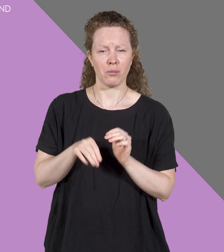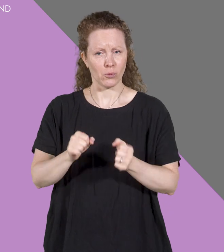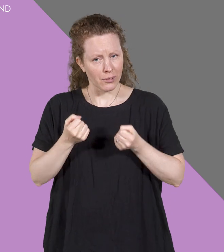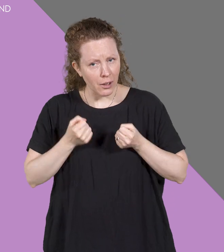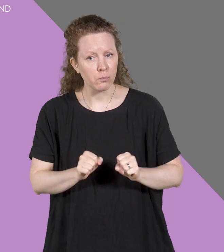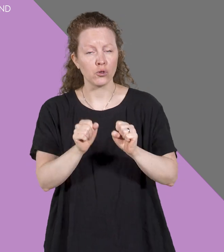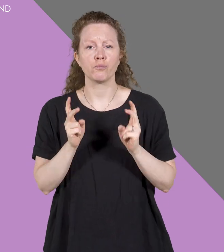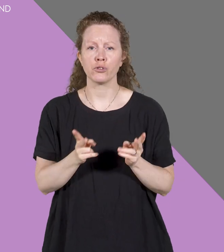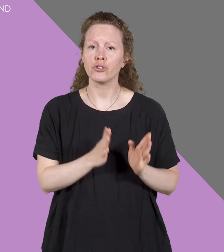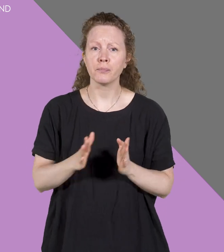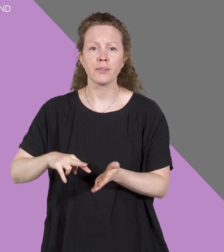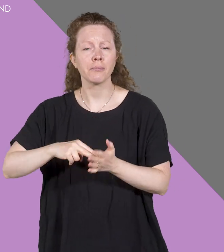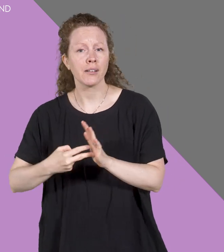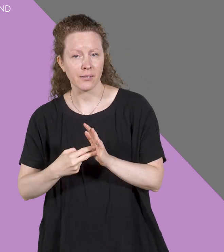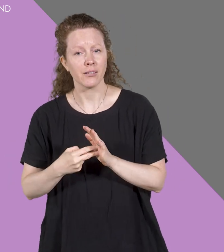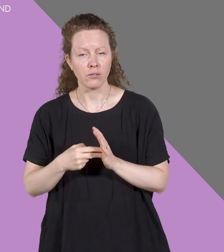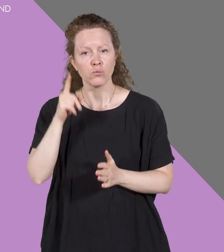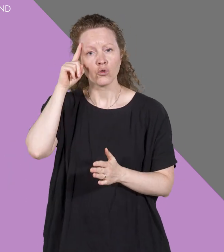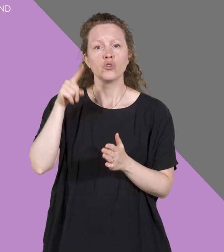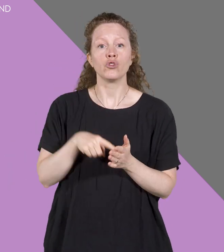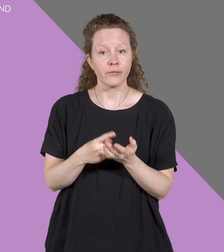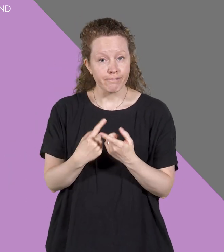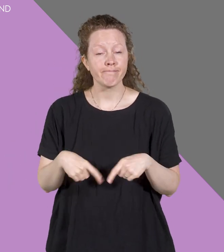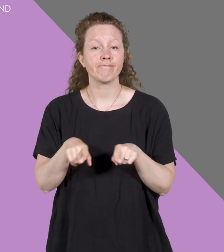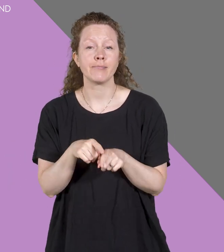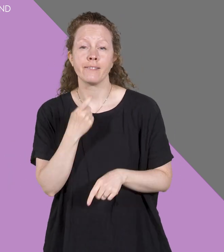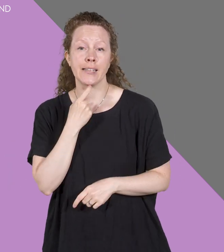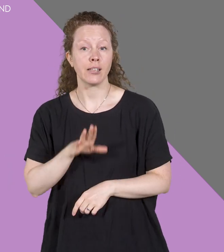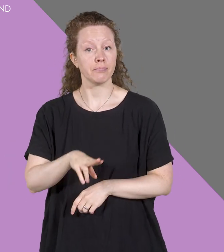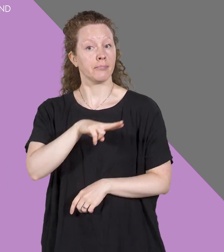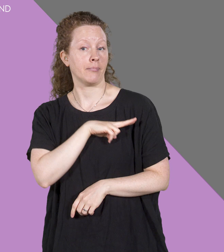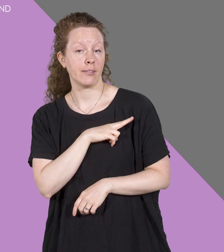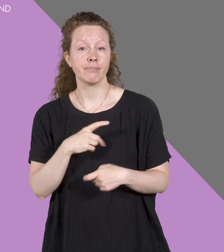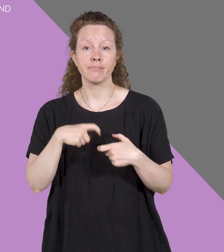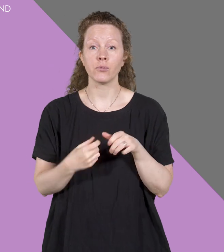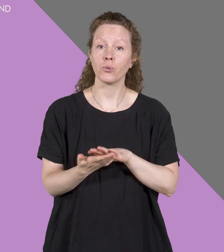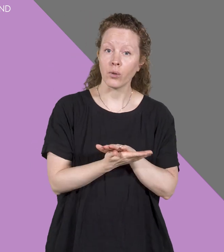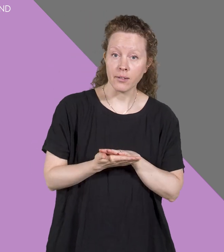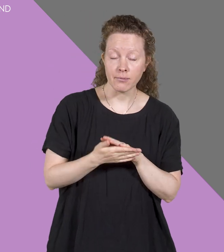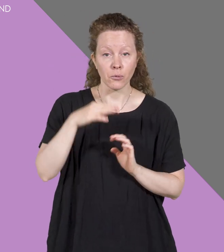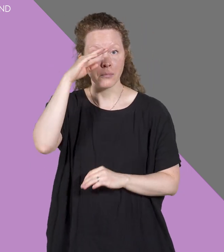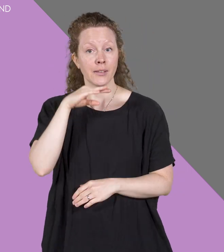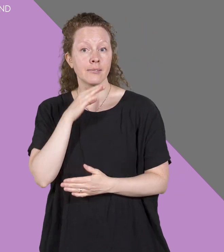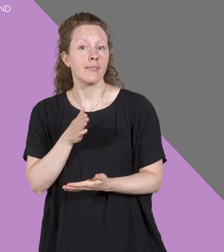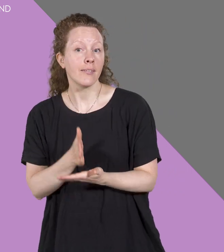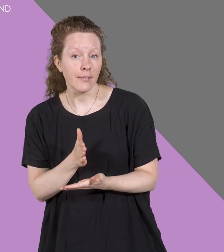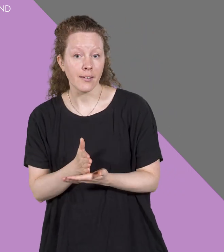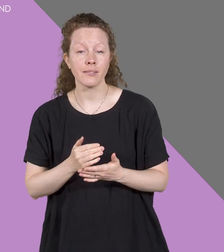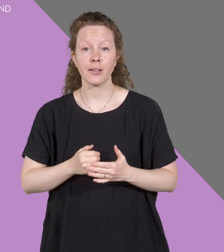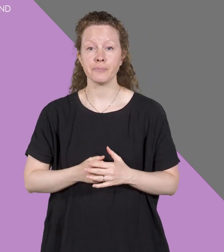en ambitiös och systematisk plan för att förverkliga Finlands åtaganden - i fråga om grundläggande och mänskliga rättigheter.